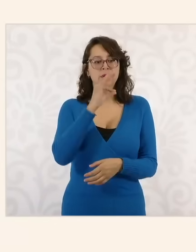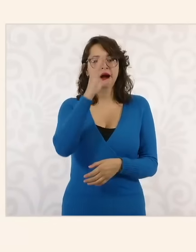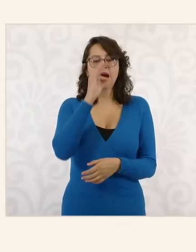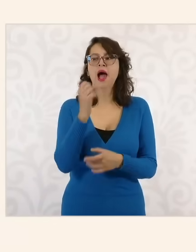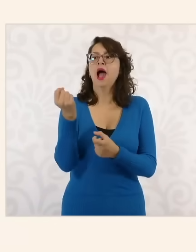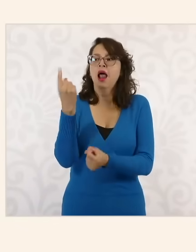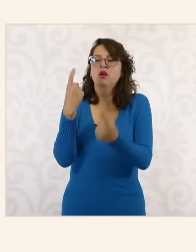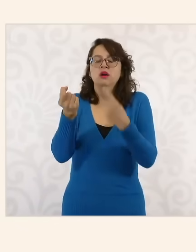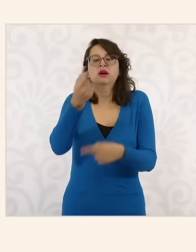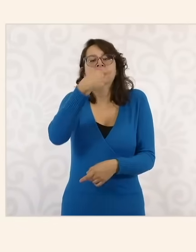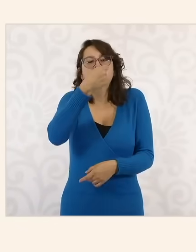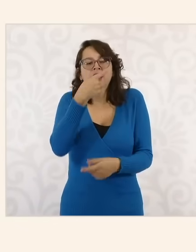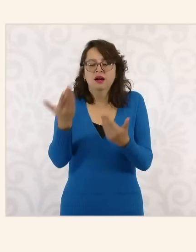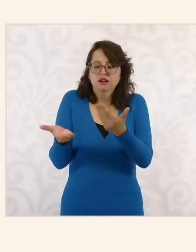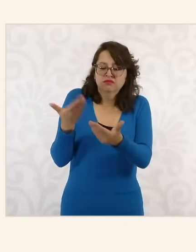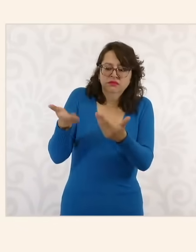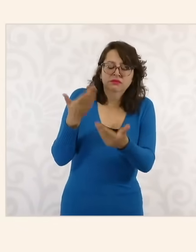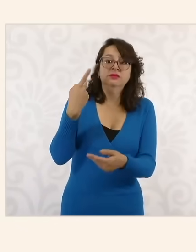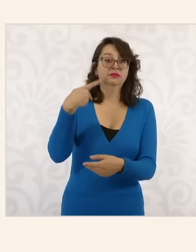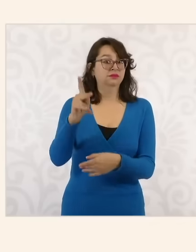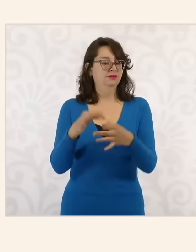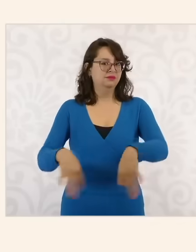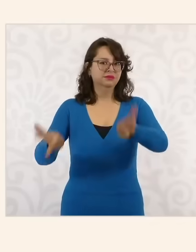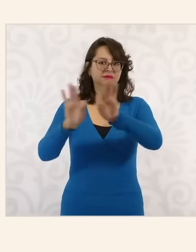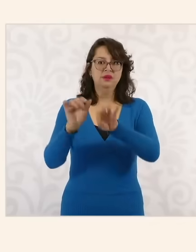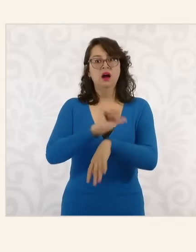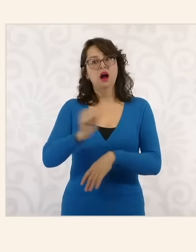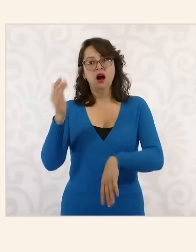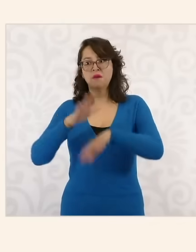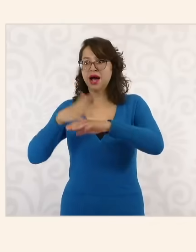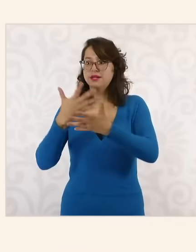pero son importantes y otros tienen cantidades muy muy grandes. Tenemos eh proveedores como